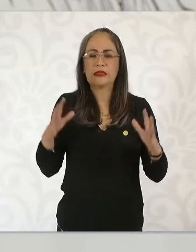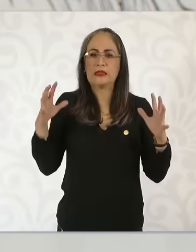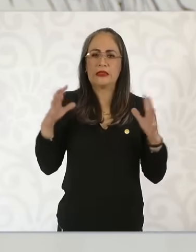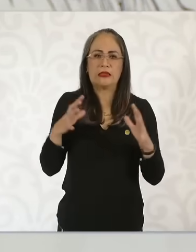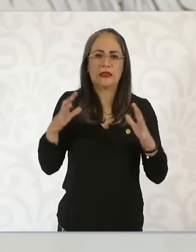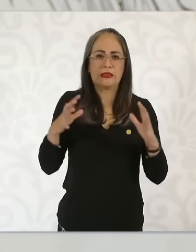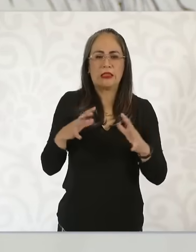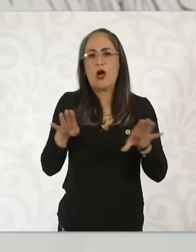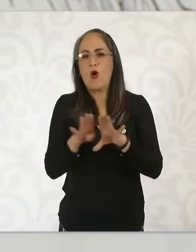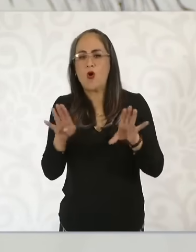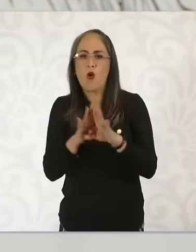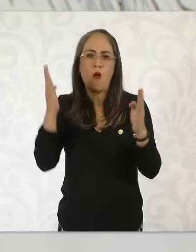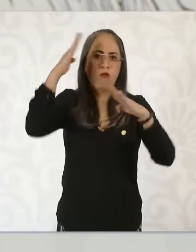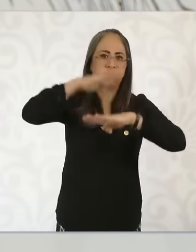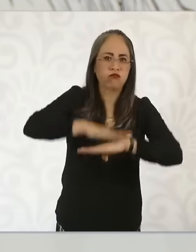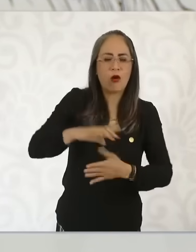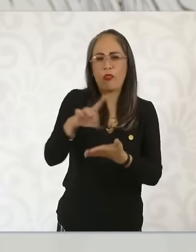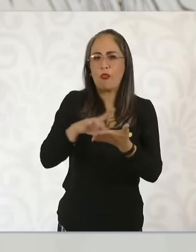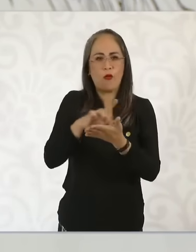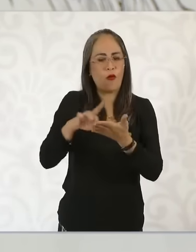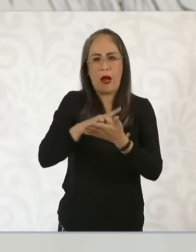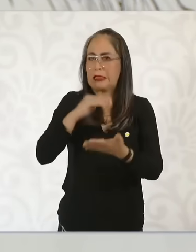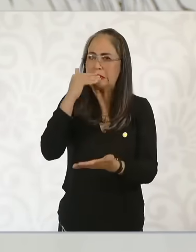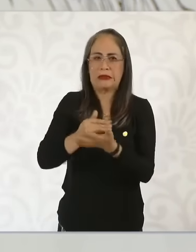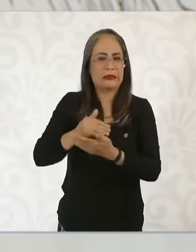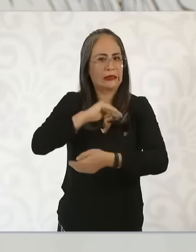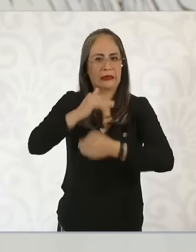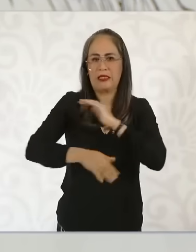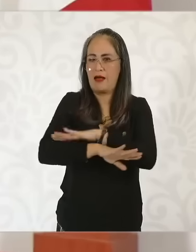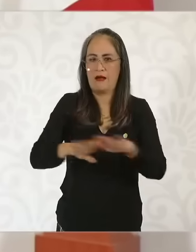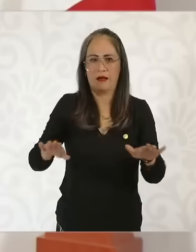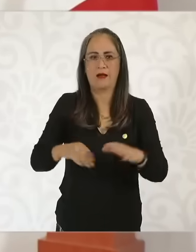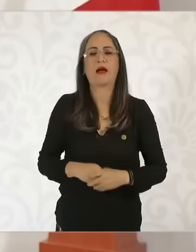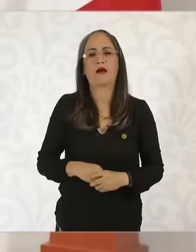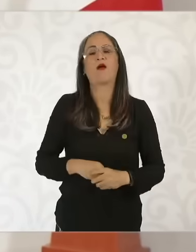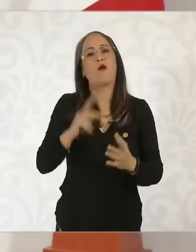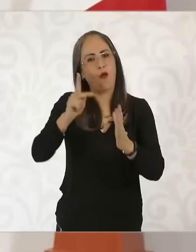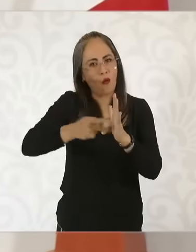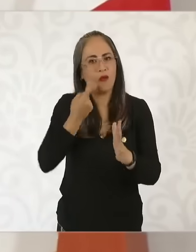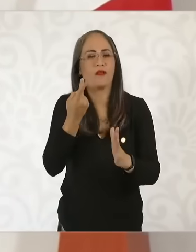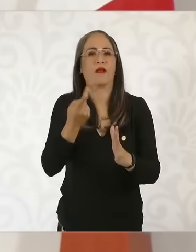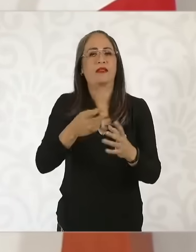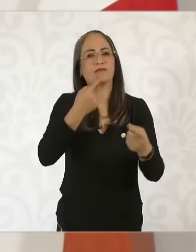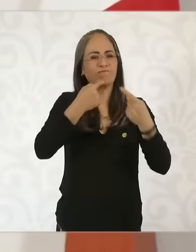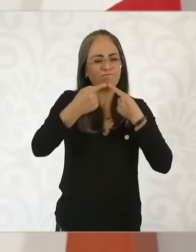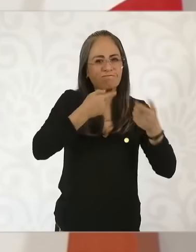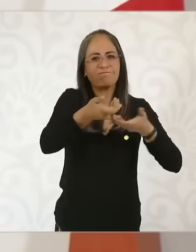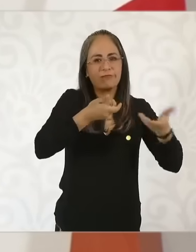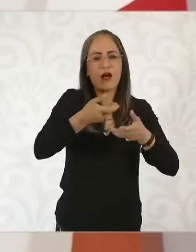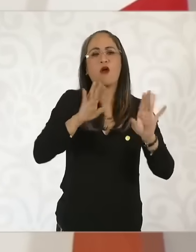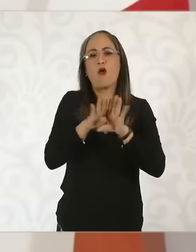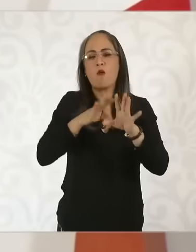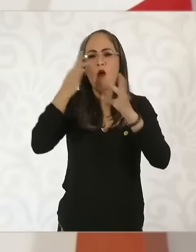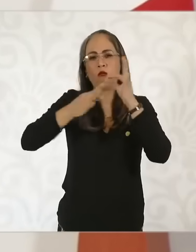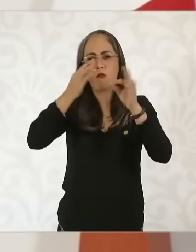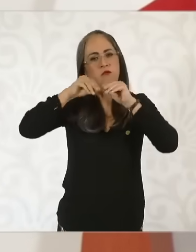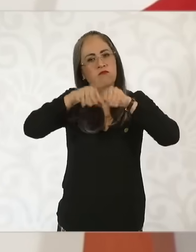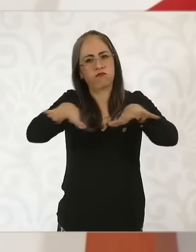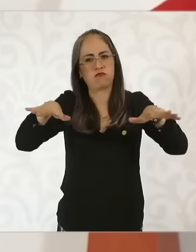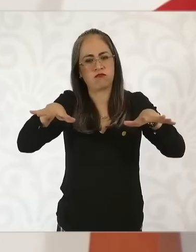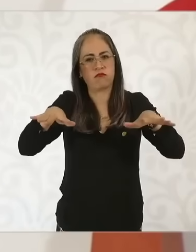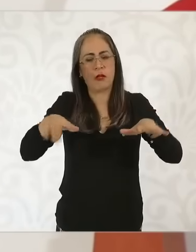drogas. Al final de la llamada hablamos nuevamente de la campaña. Eh, me preguntó que cómo creía